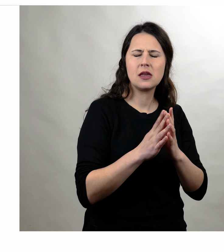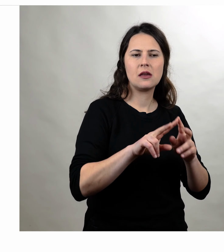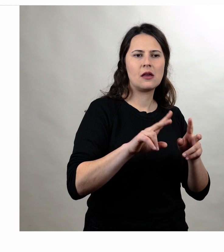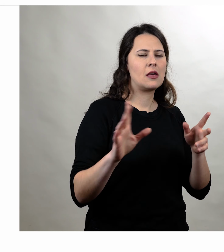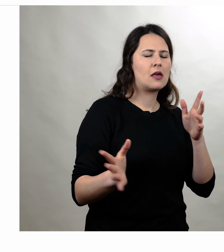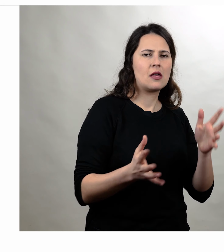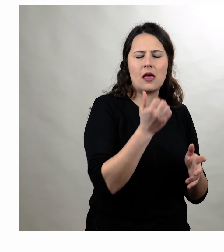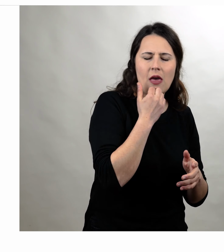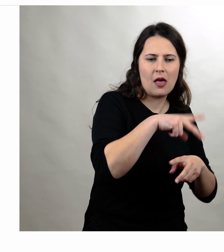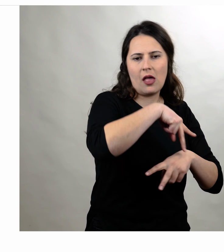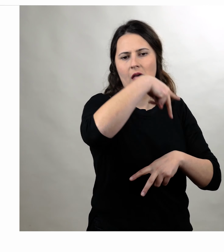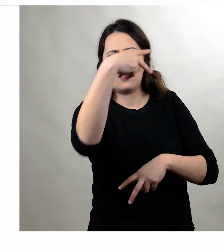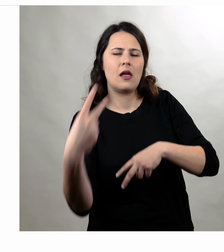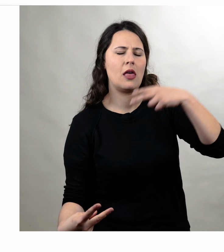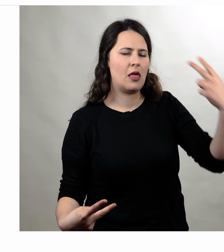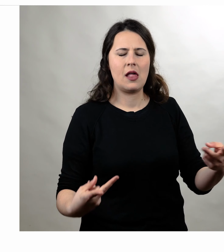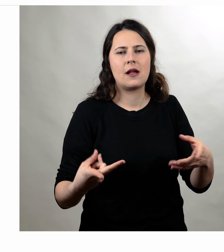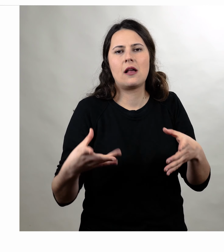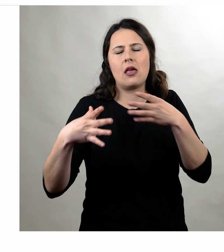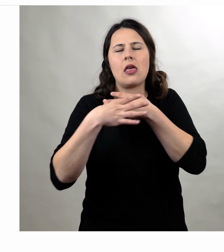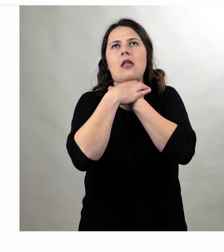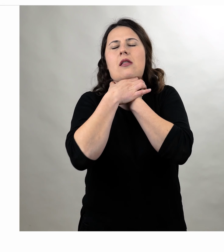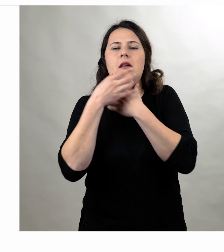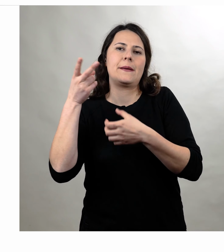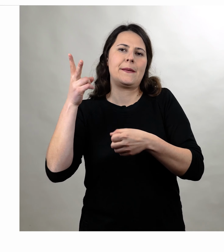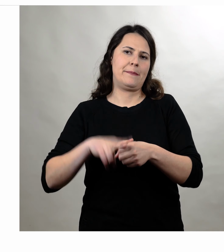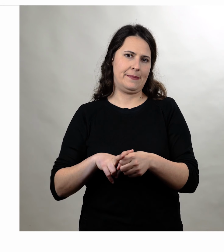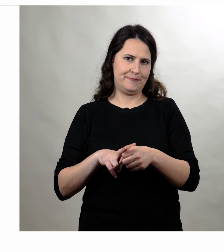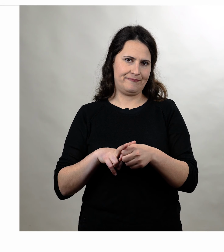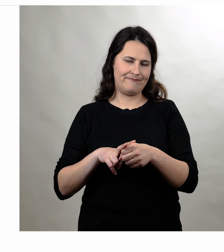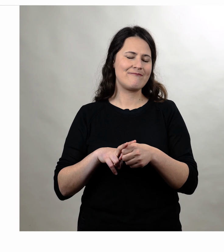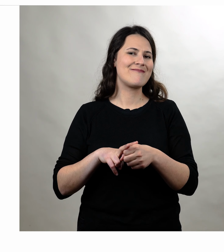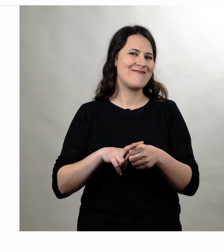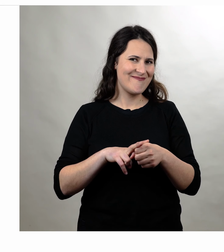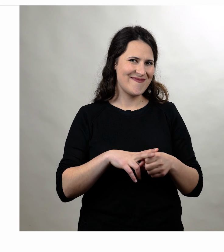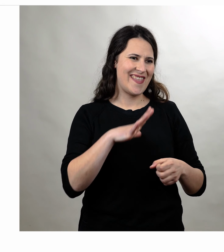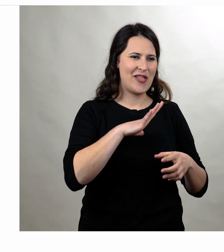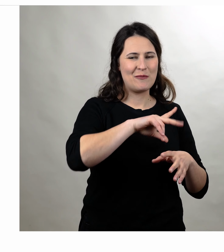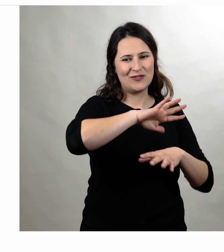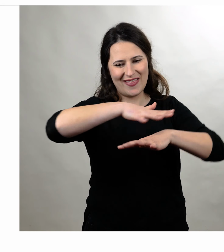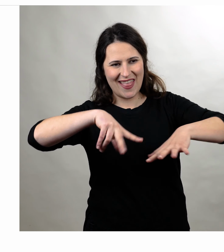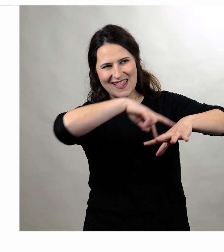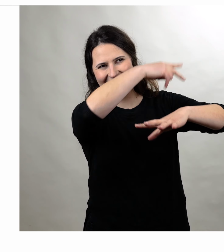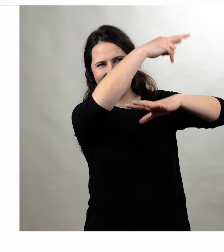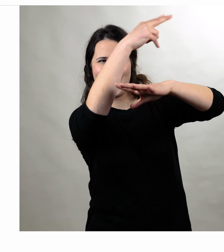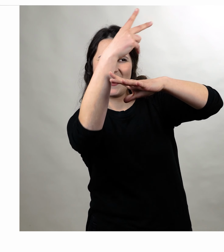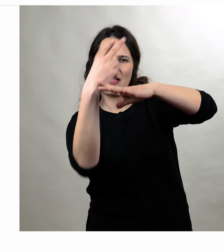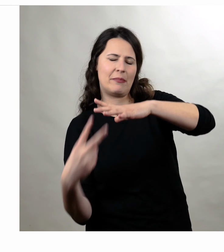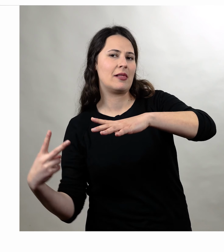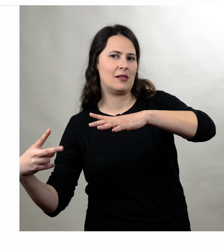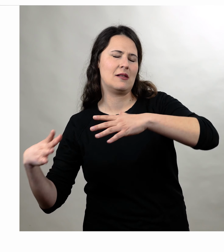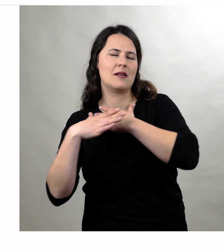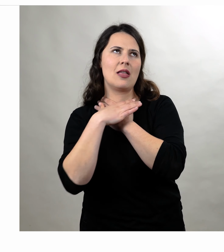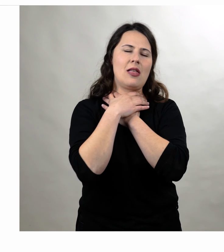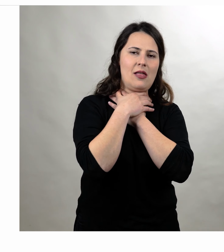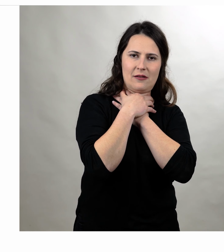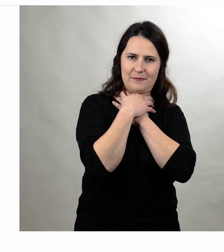Αυτά τα περιστατικά αποκαλούνται περιστατικά πτώσης ανθρώπου στη θάλασσα